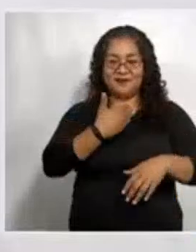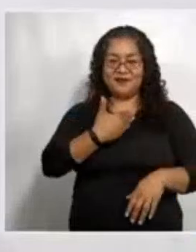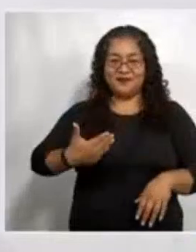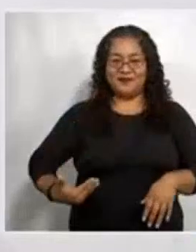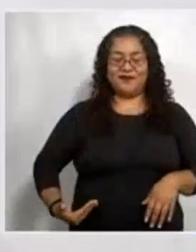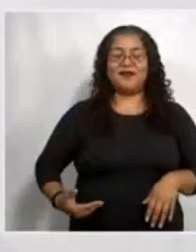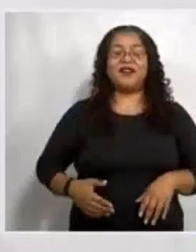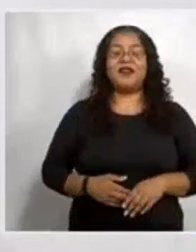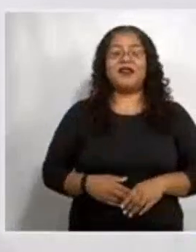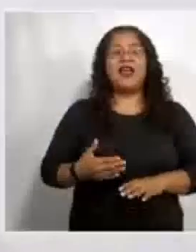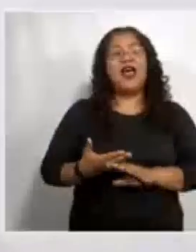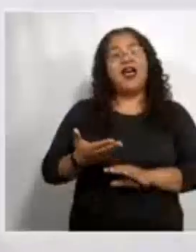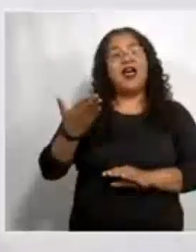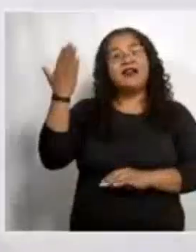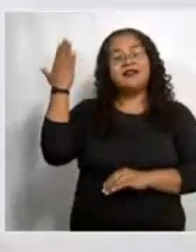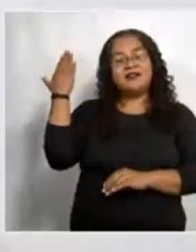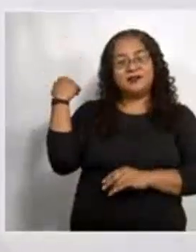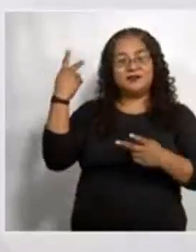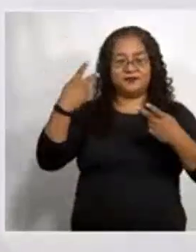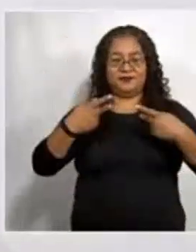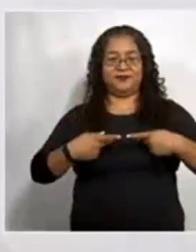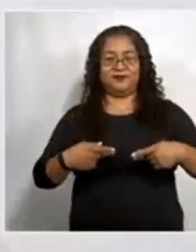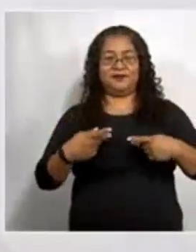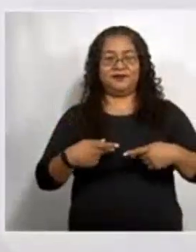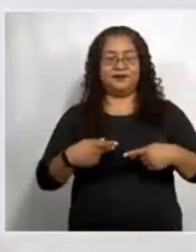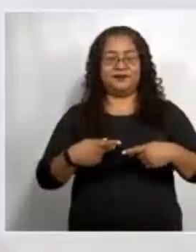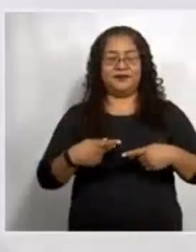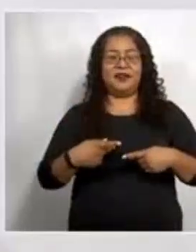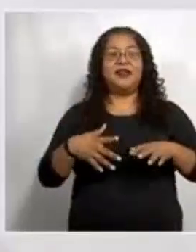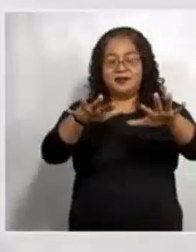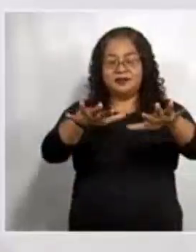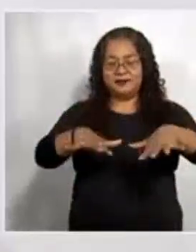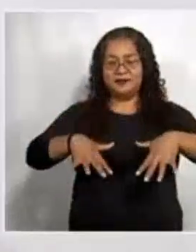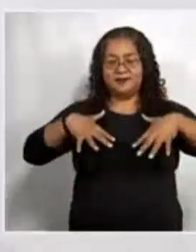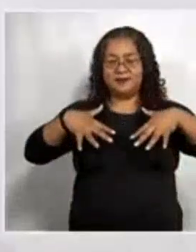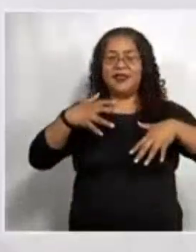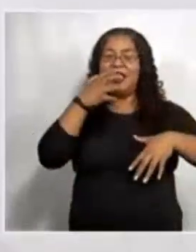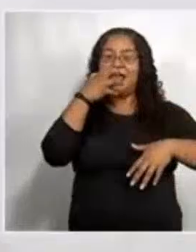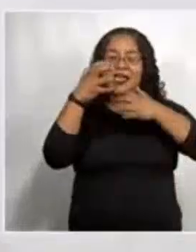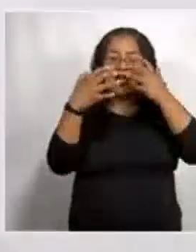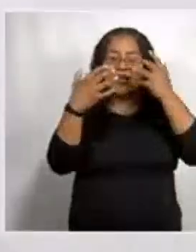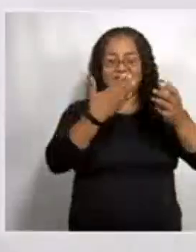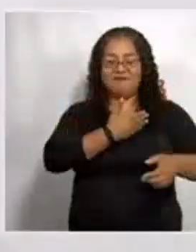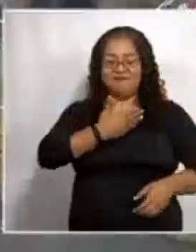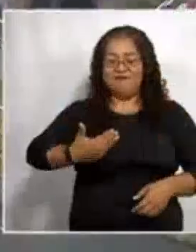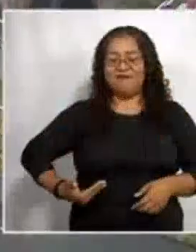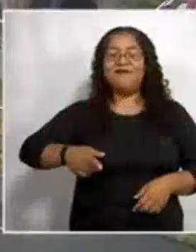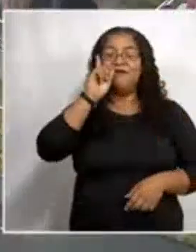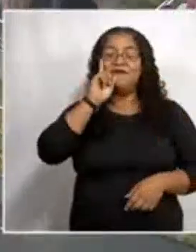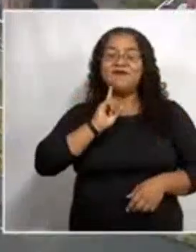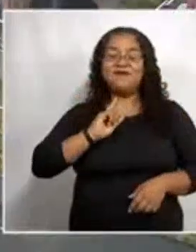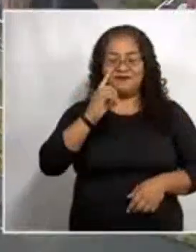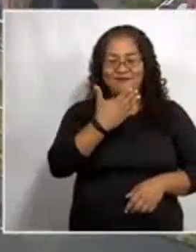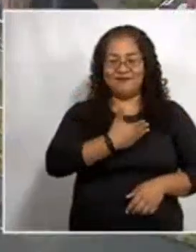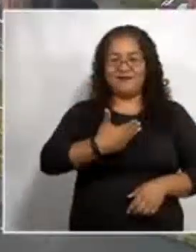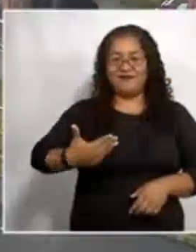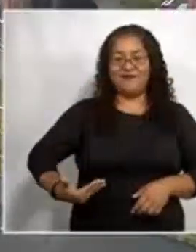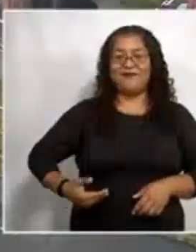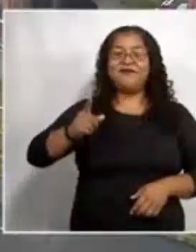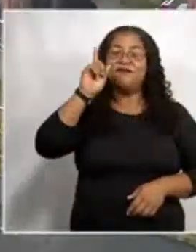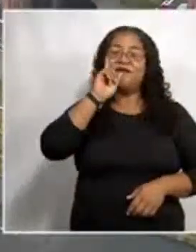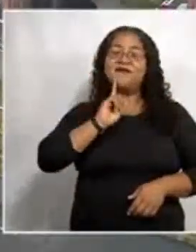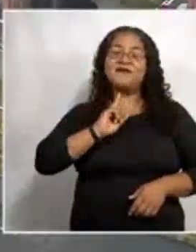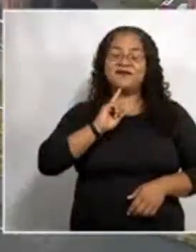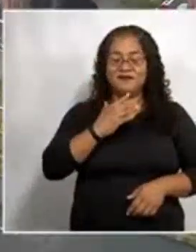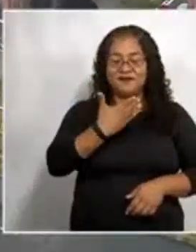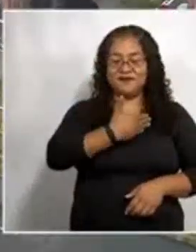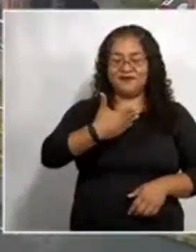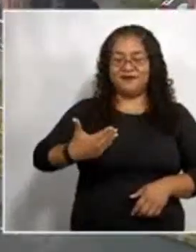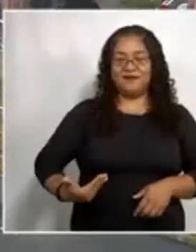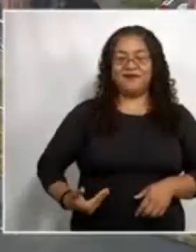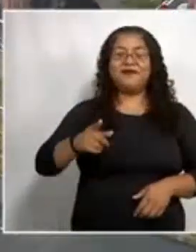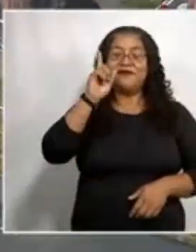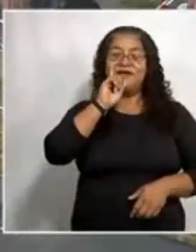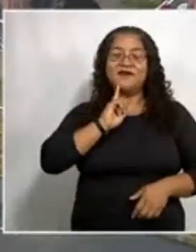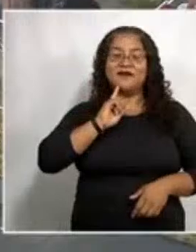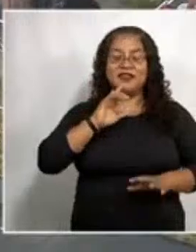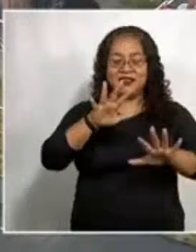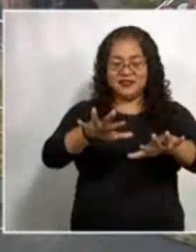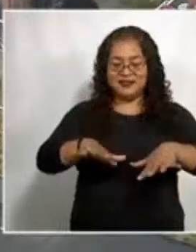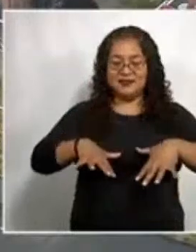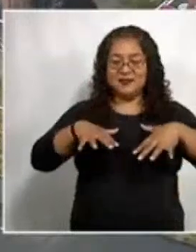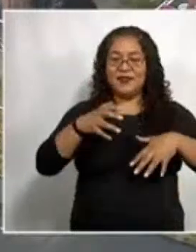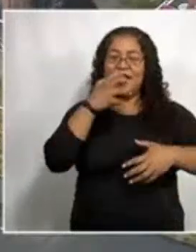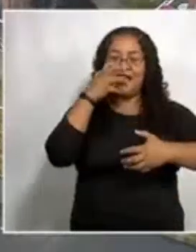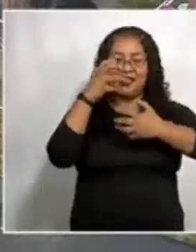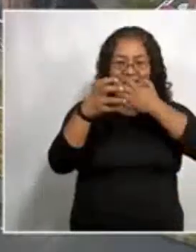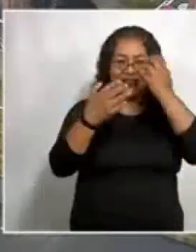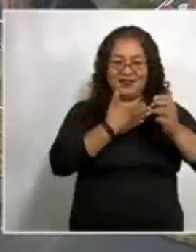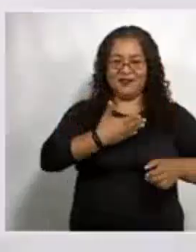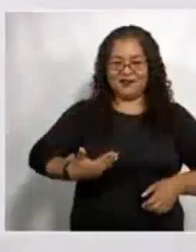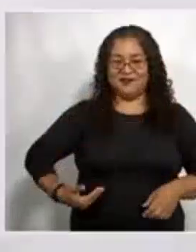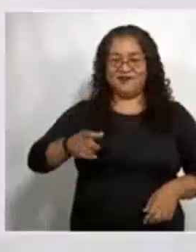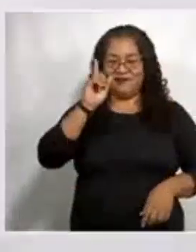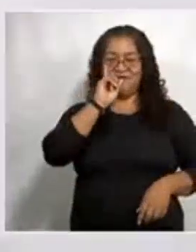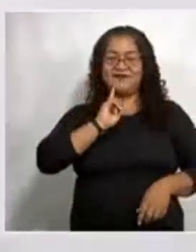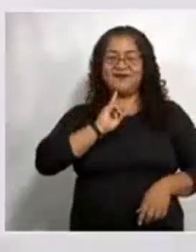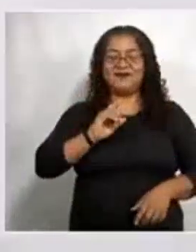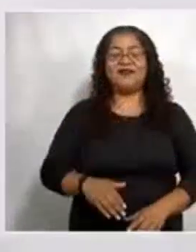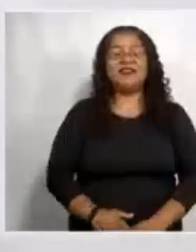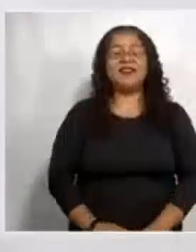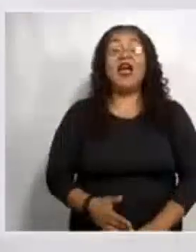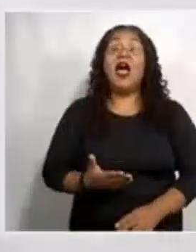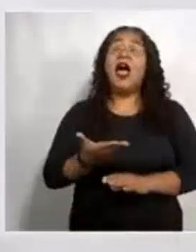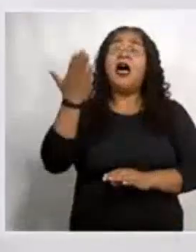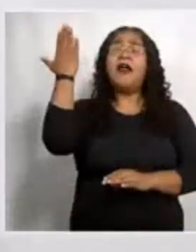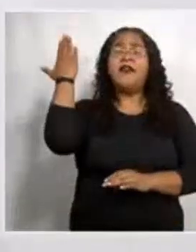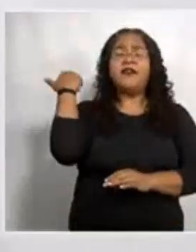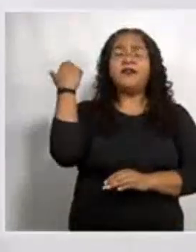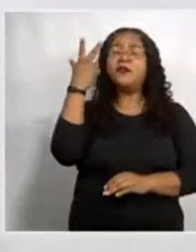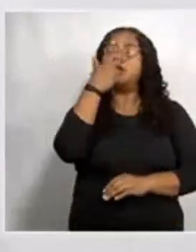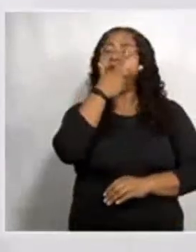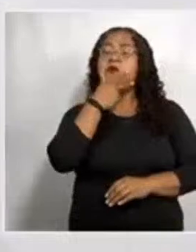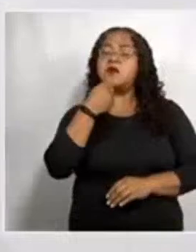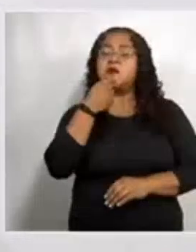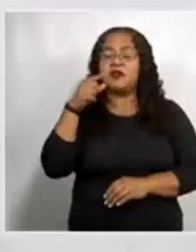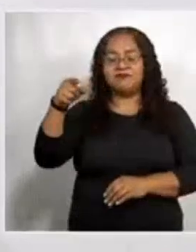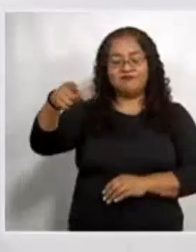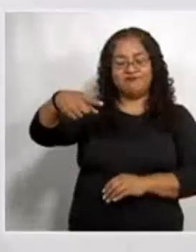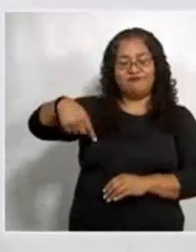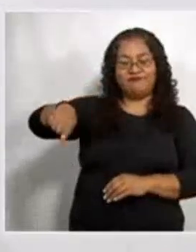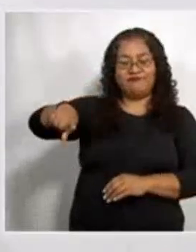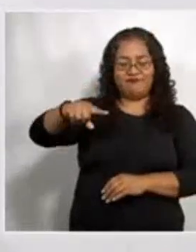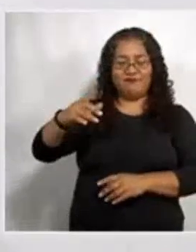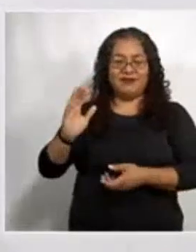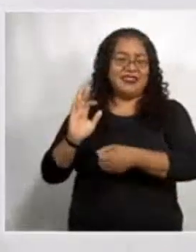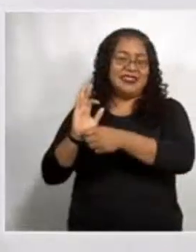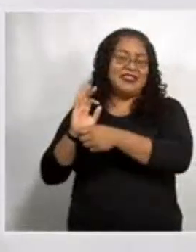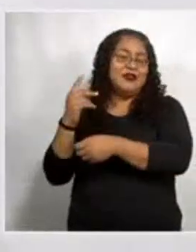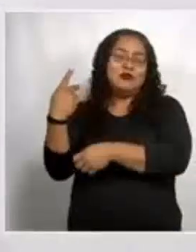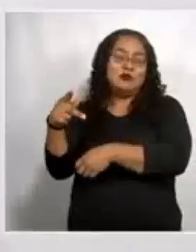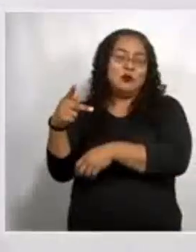un cómico. [Aplausos] Un cómico decía, cuando entré al gobierno, le preguntaron,